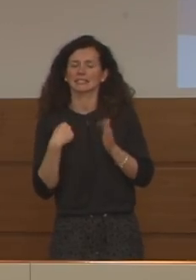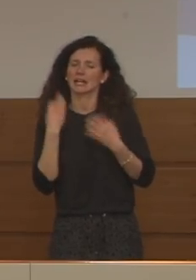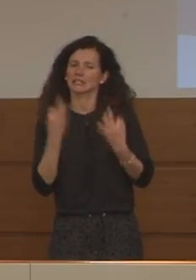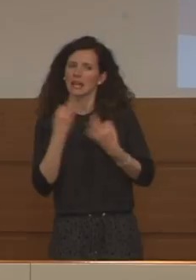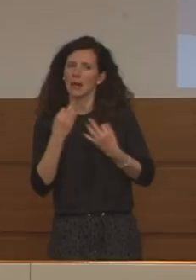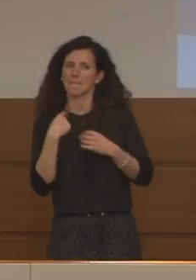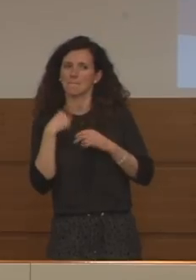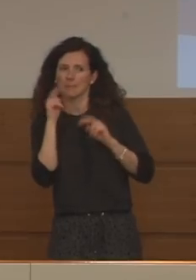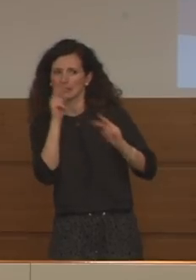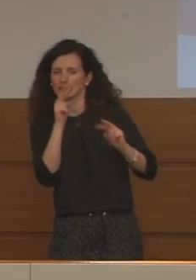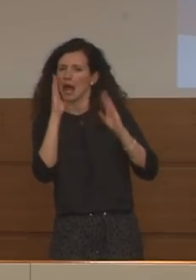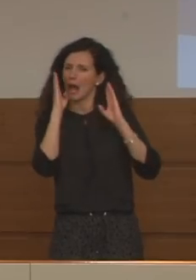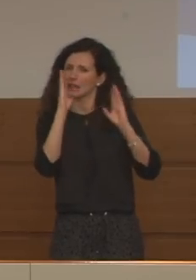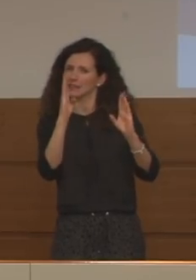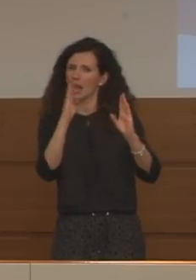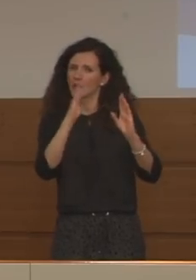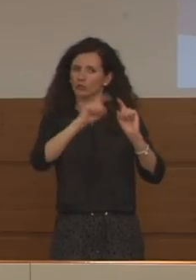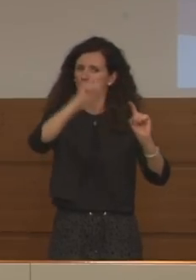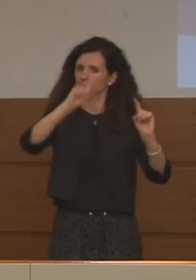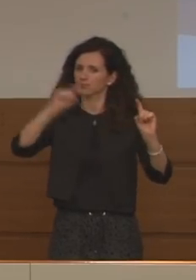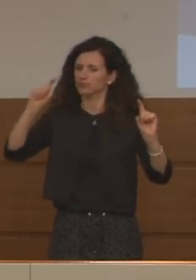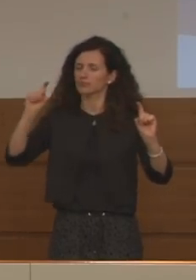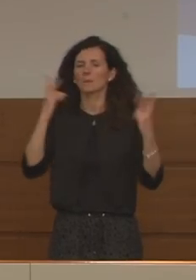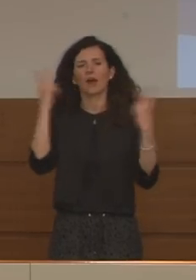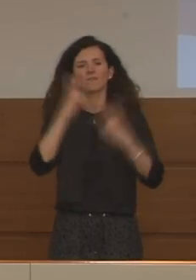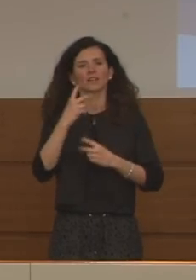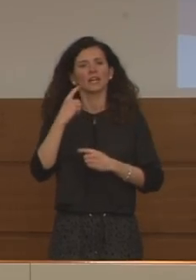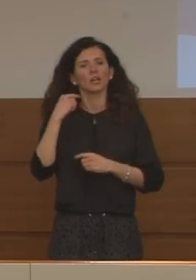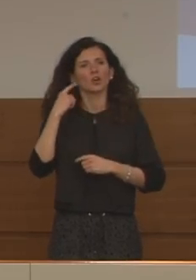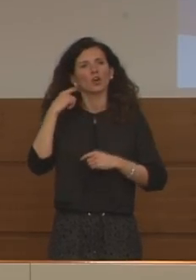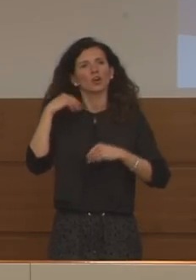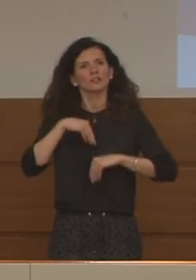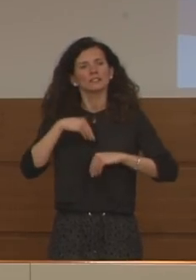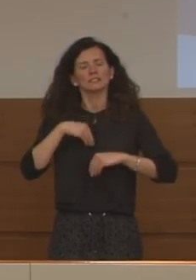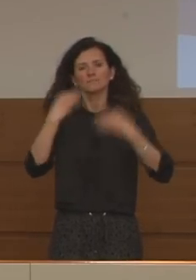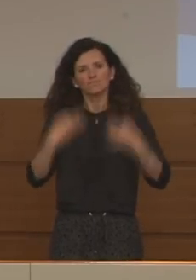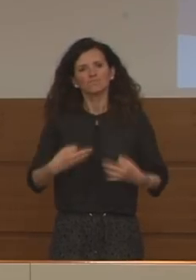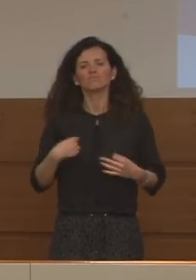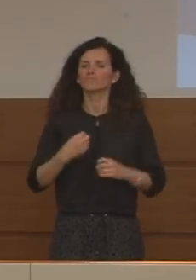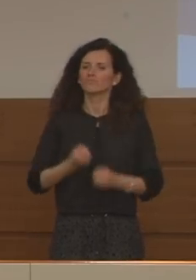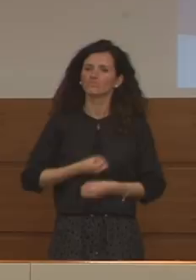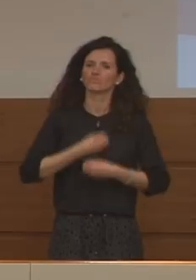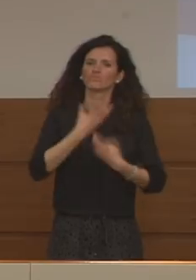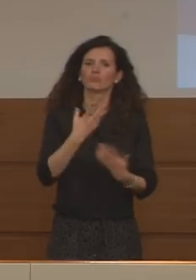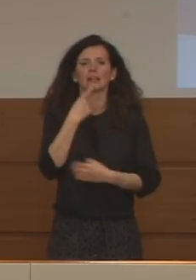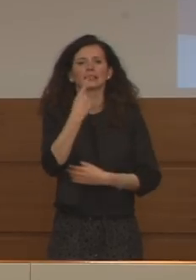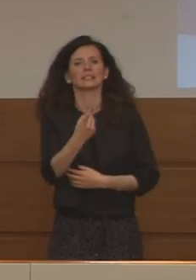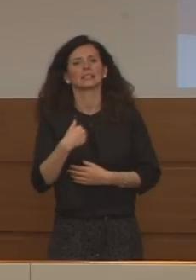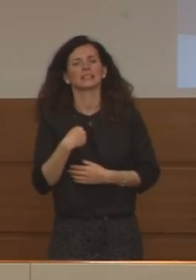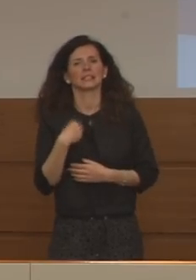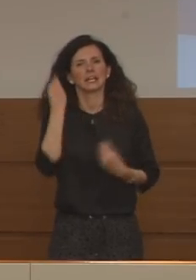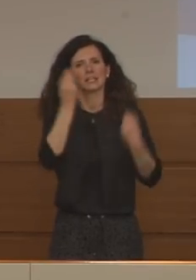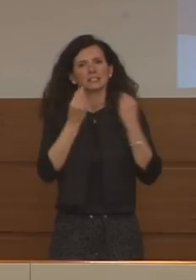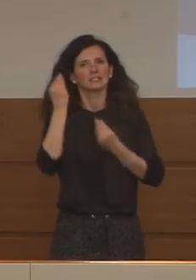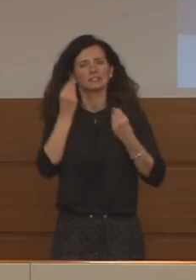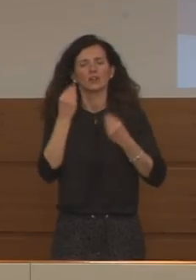cosa, però non mi sento ancora di sbilanciarmi su confermare o meno